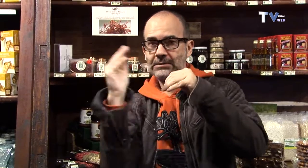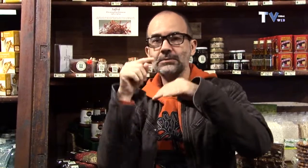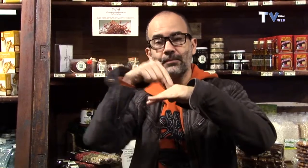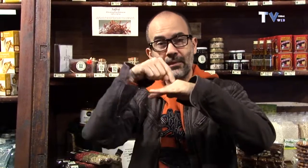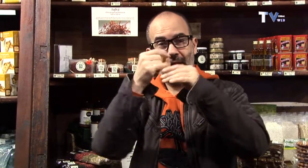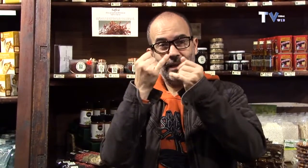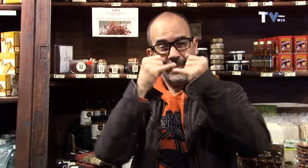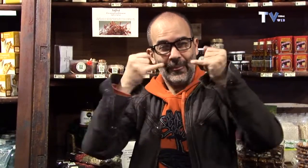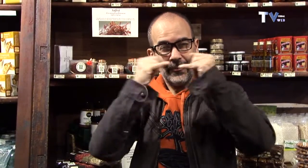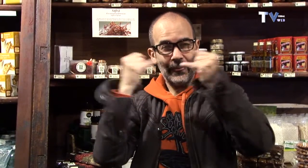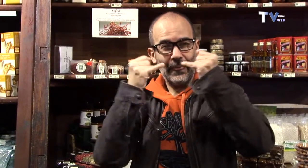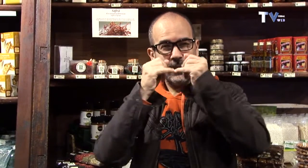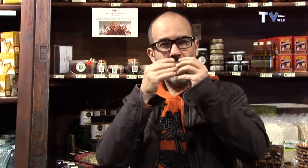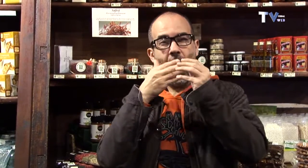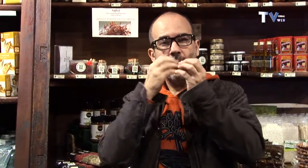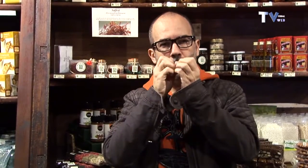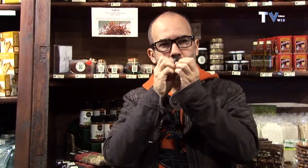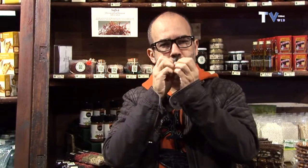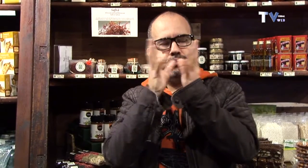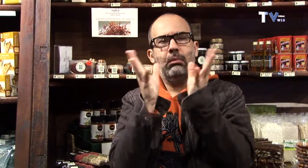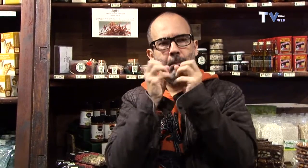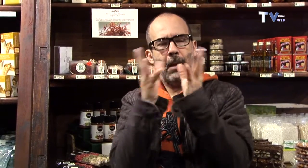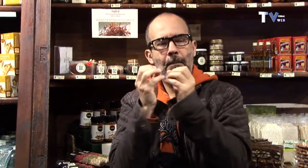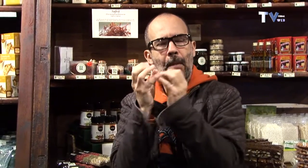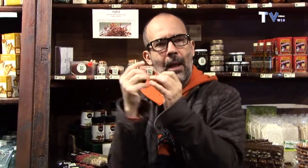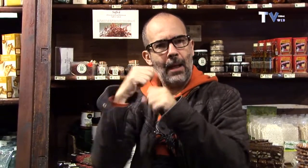y lo dejáis aproximadamente 3 minutos o más.